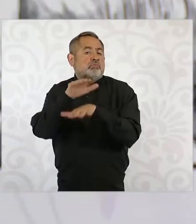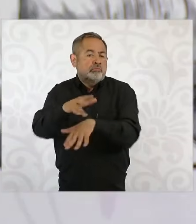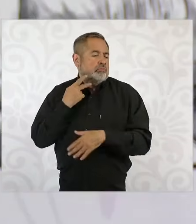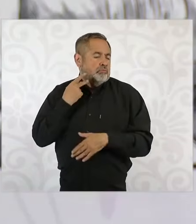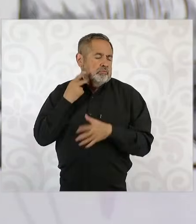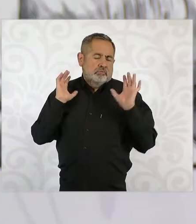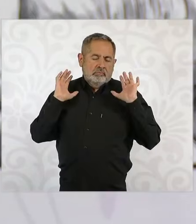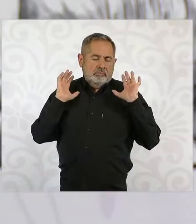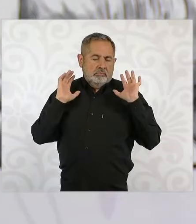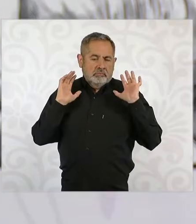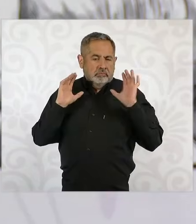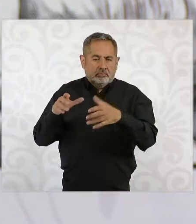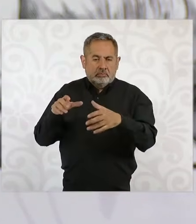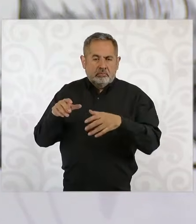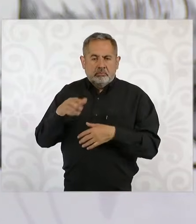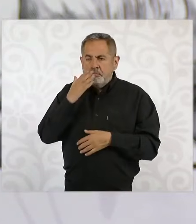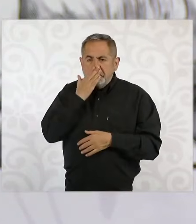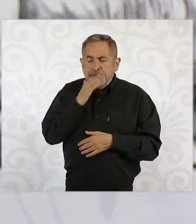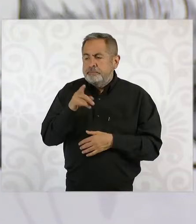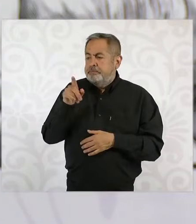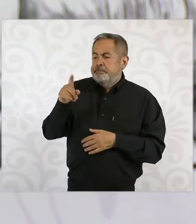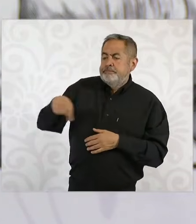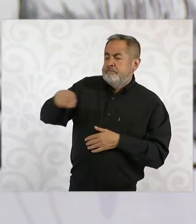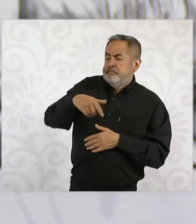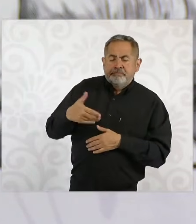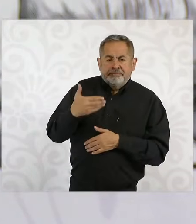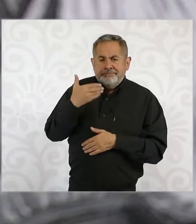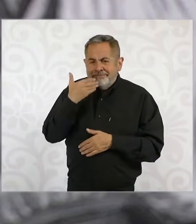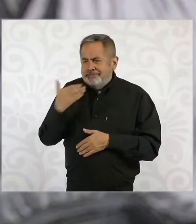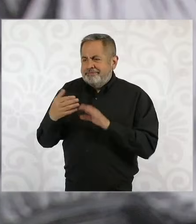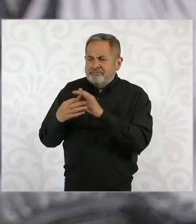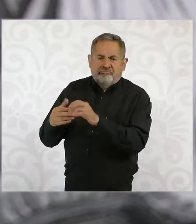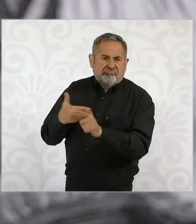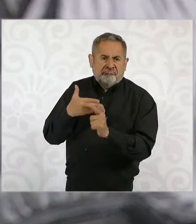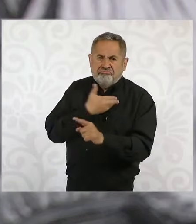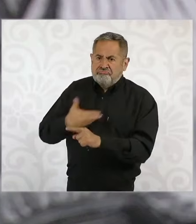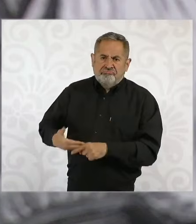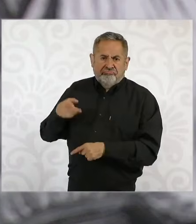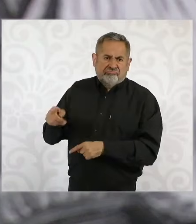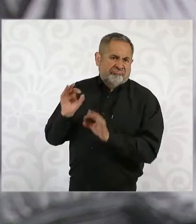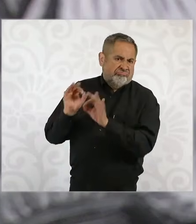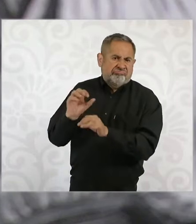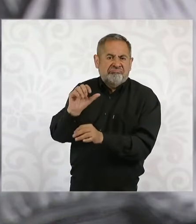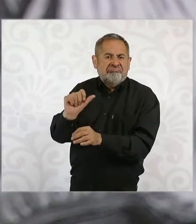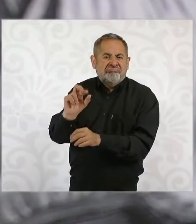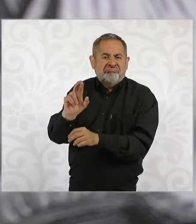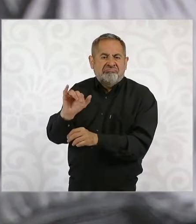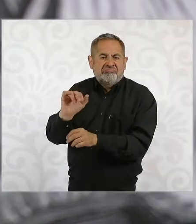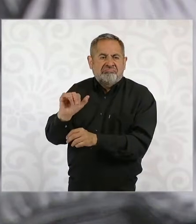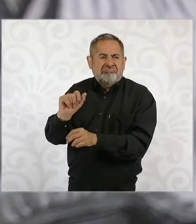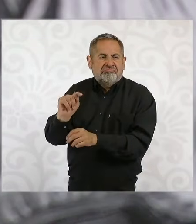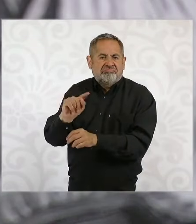que por cierto tenemos una muy buena presidenta en Arianda Montiel y que ha hecho muy buen papel,